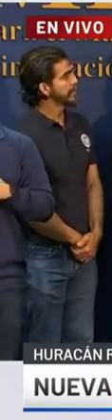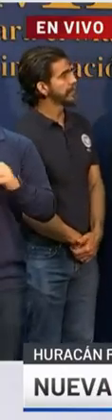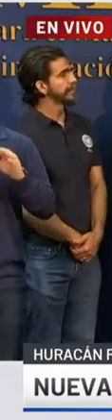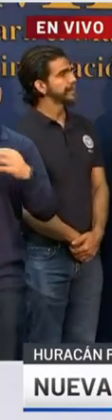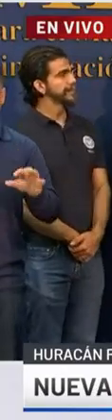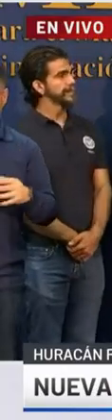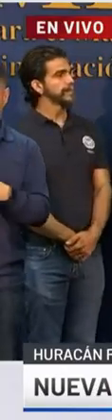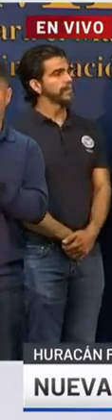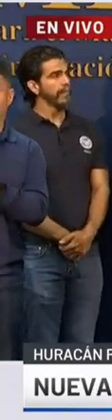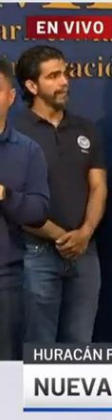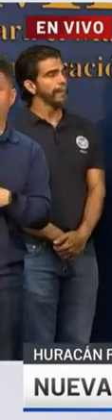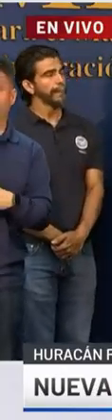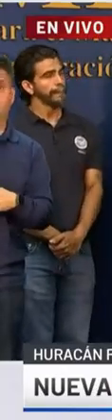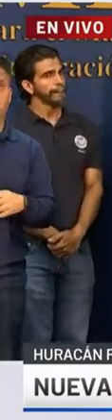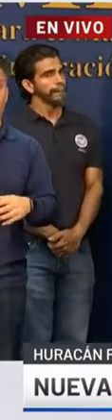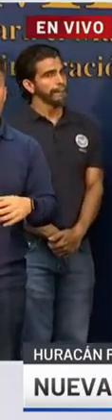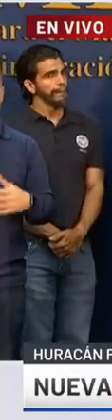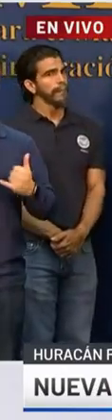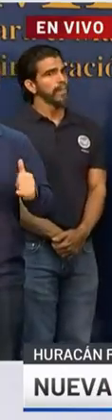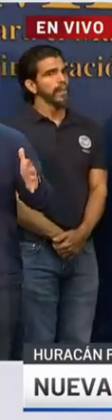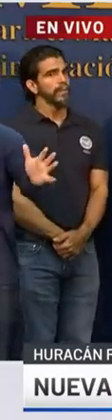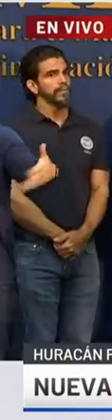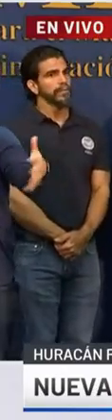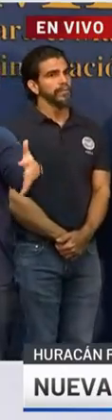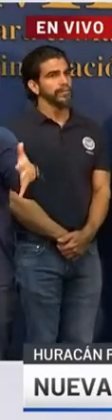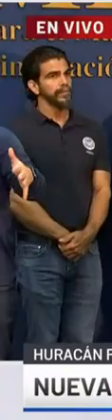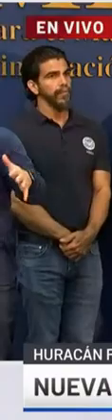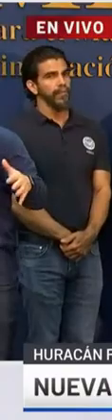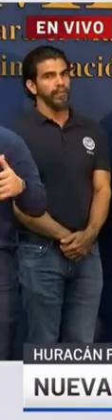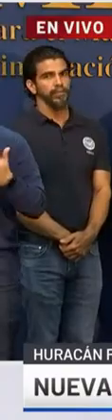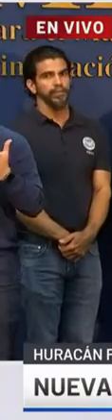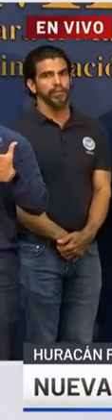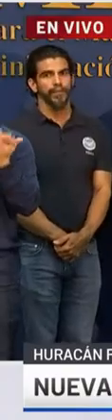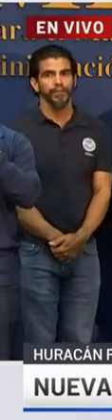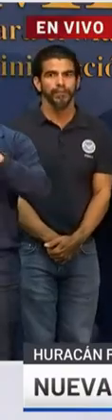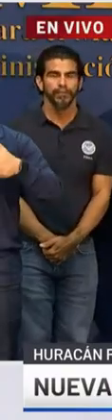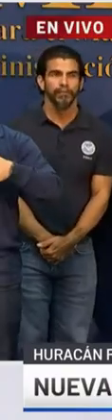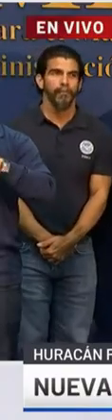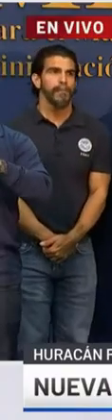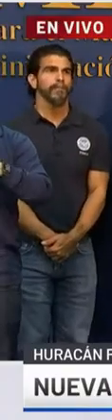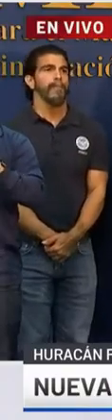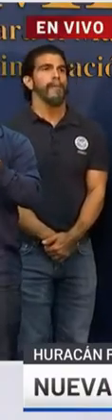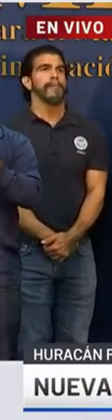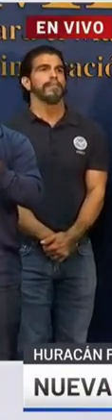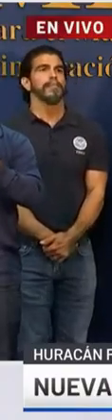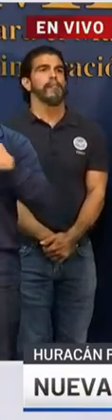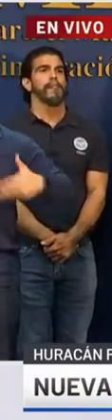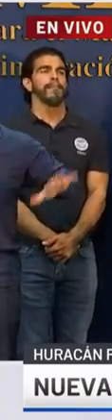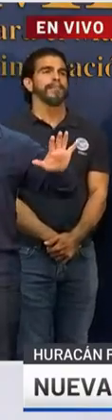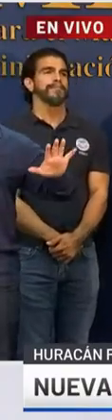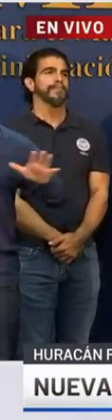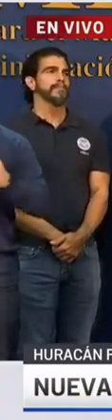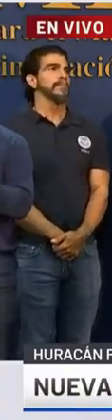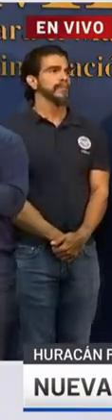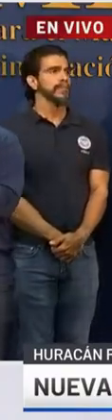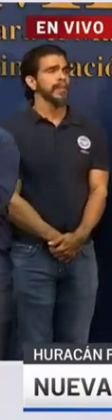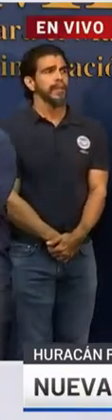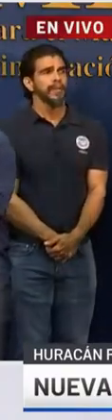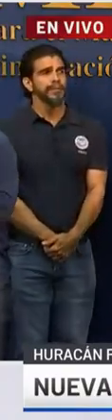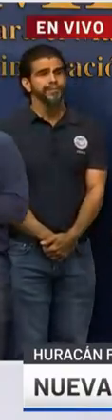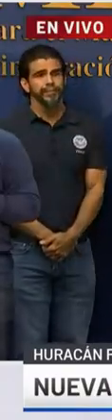LLAMÉMOSLE TRIPLE QUE ESTARÁ